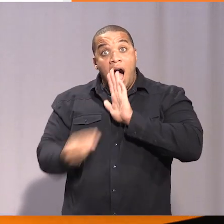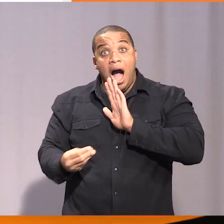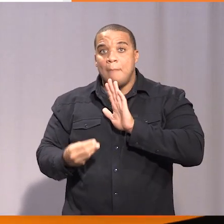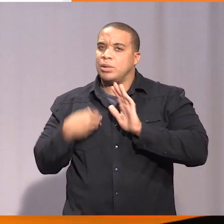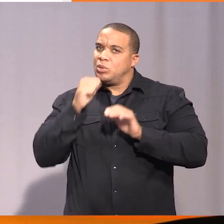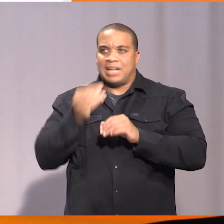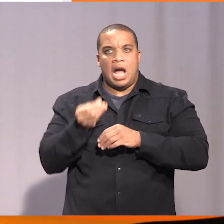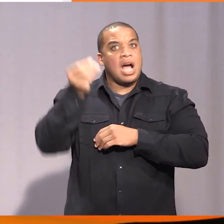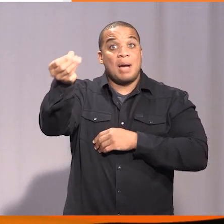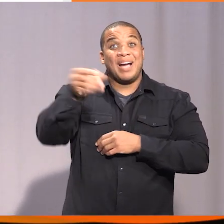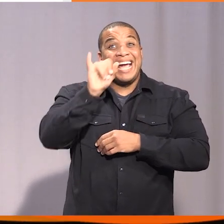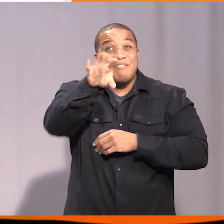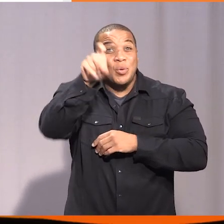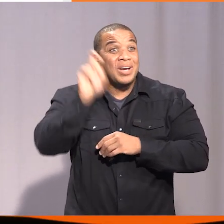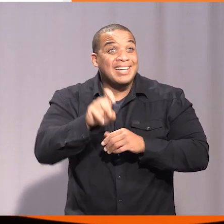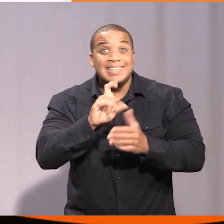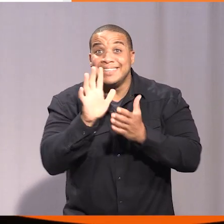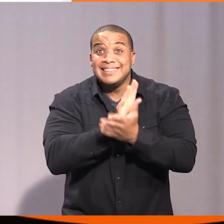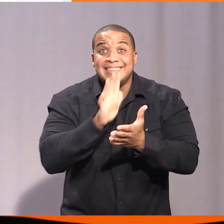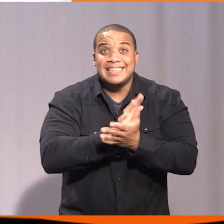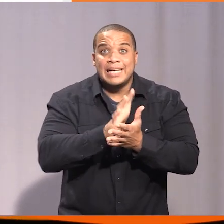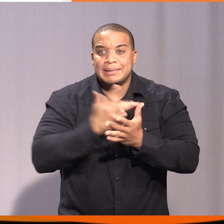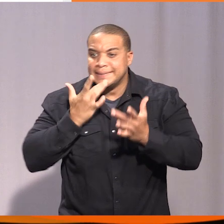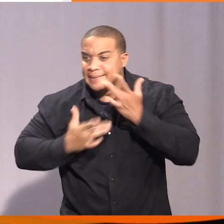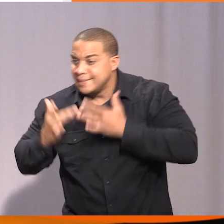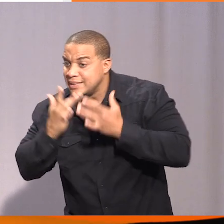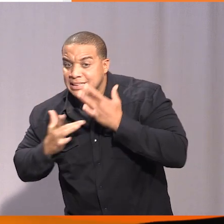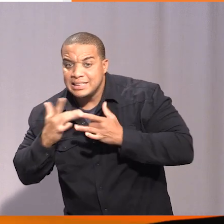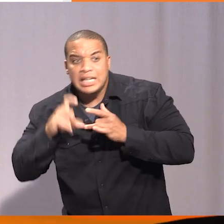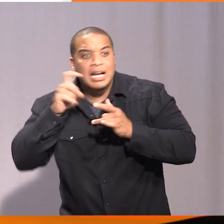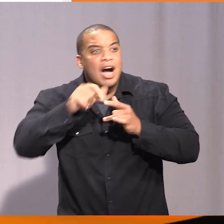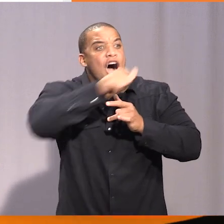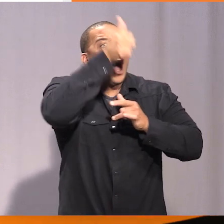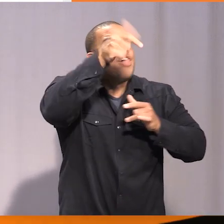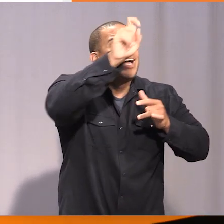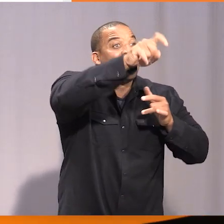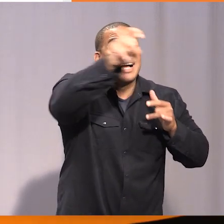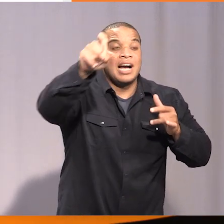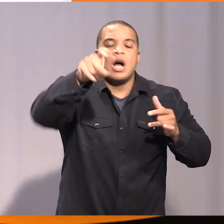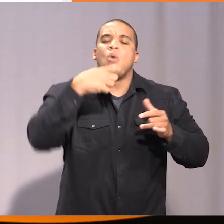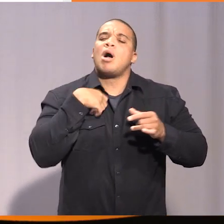Y si, por cualquier motivo, necesitan de los documentos originales, queremos asegurarnos de que aún los tengan.